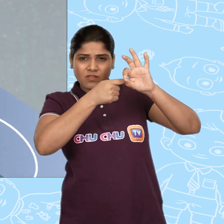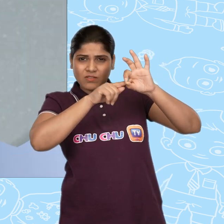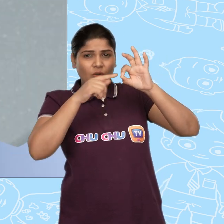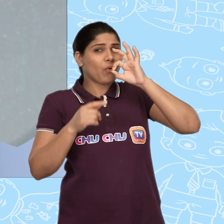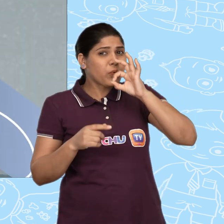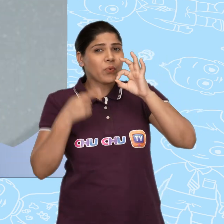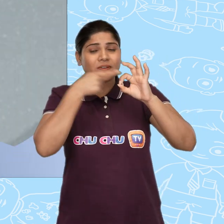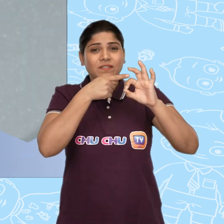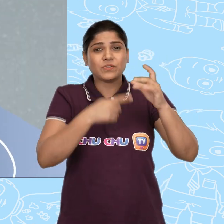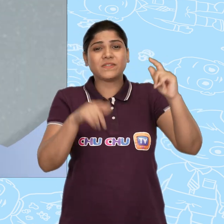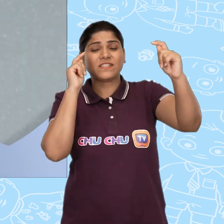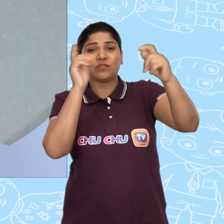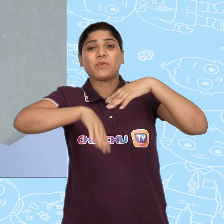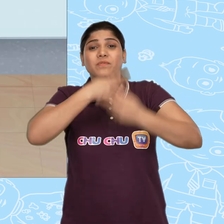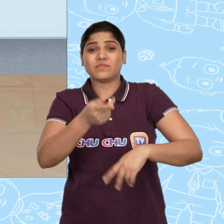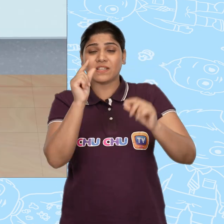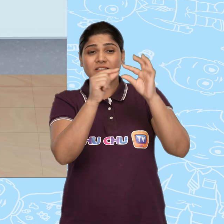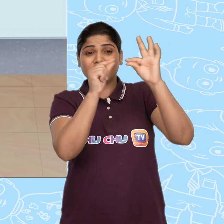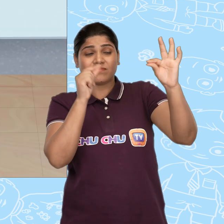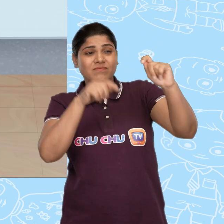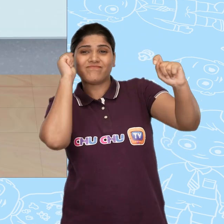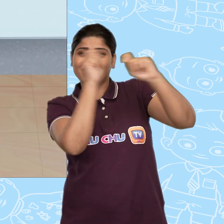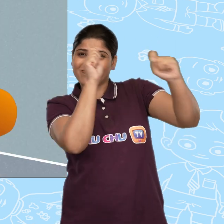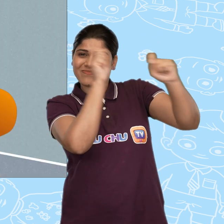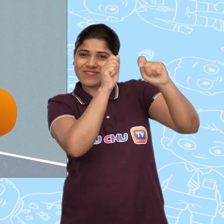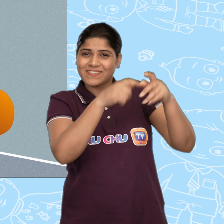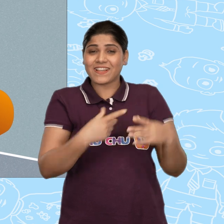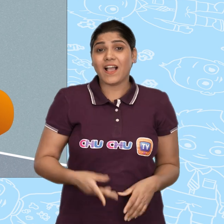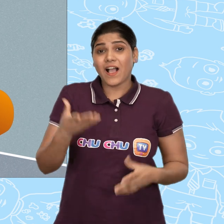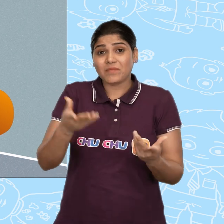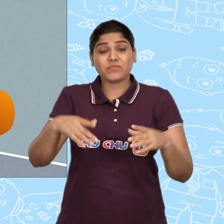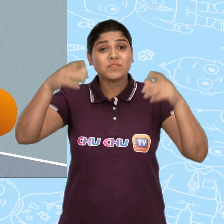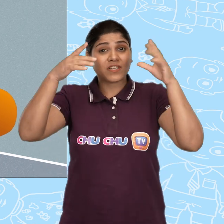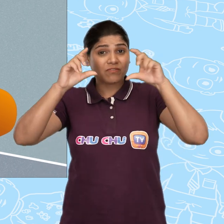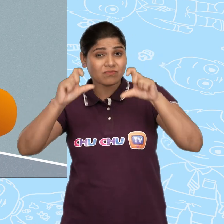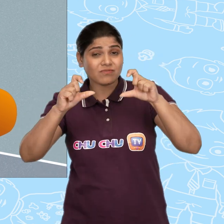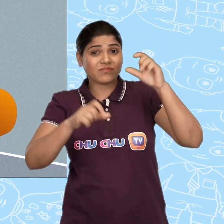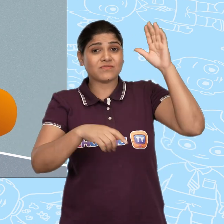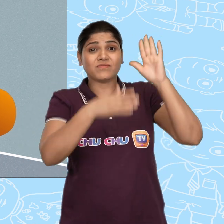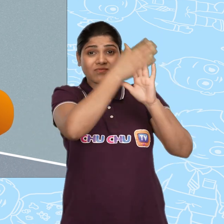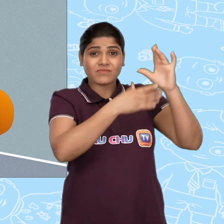फिर उन्होंने उसमे एक कील ठोक दी। अब तुम अपनी तस्वीर टांग सकती हो चूचू।